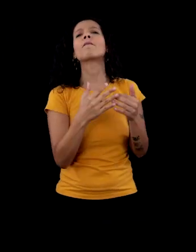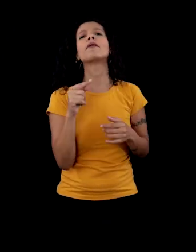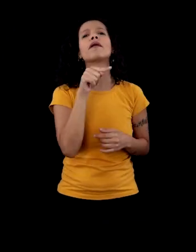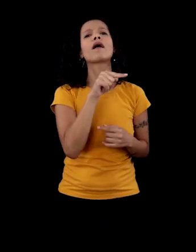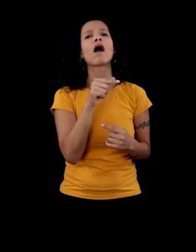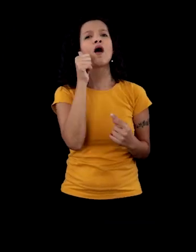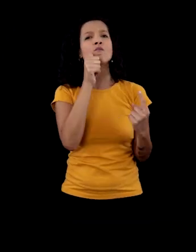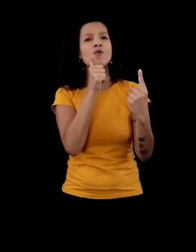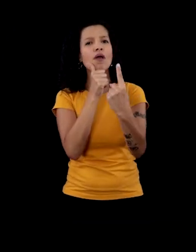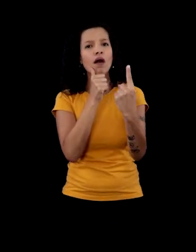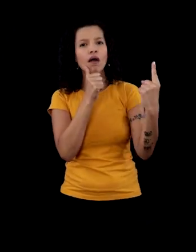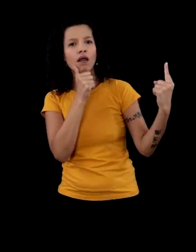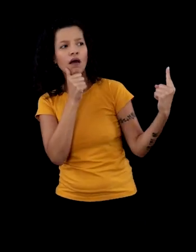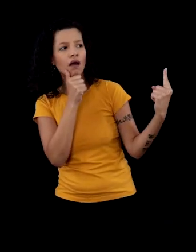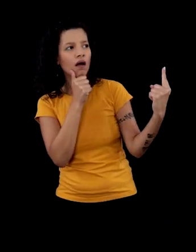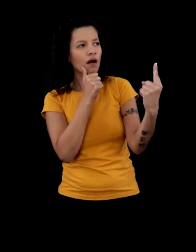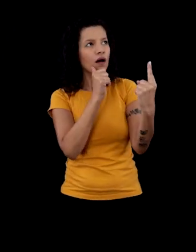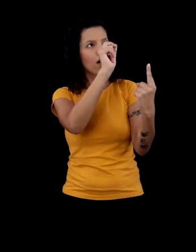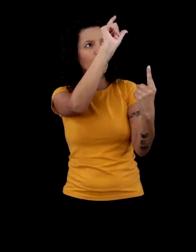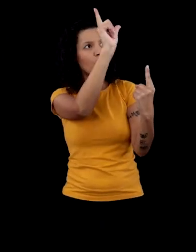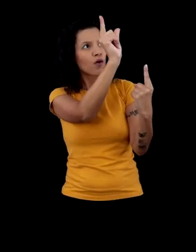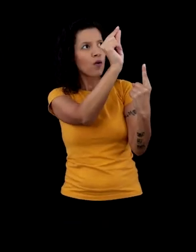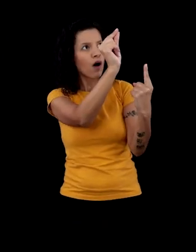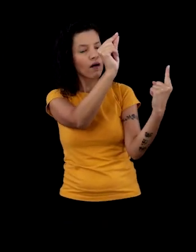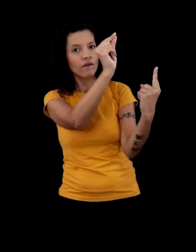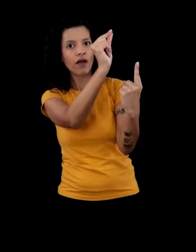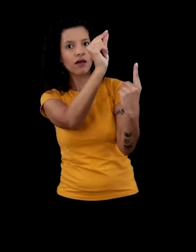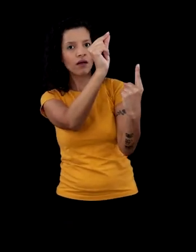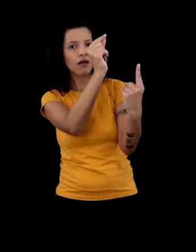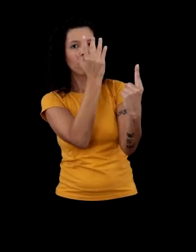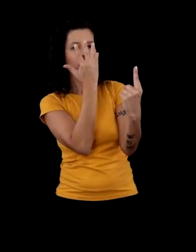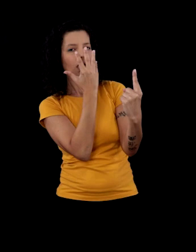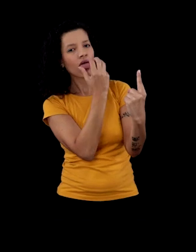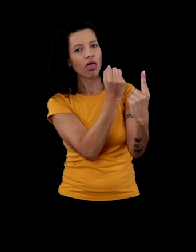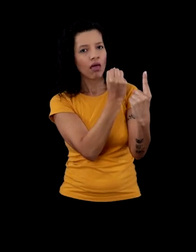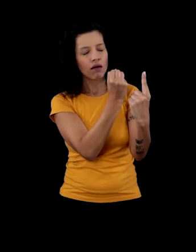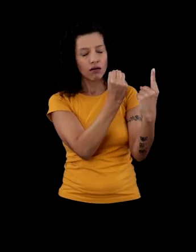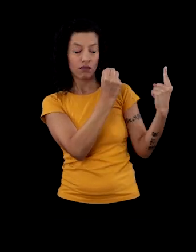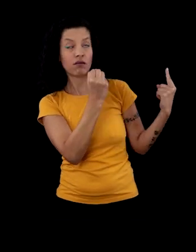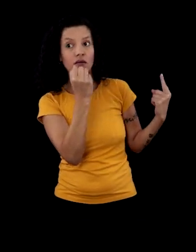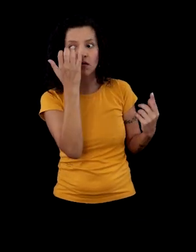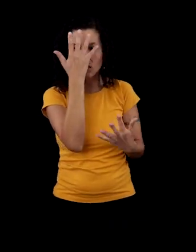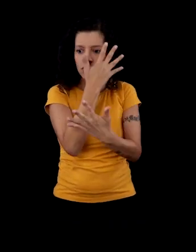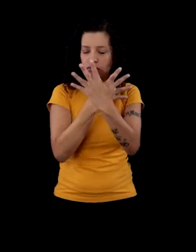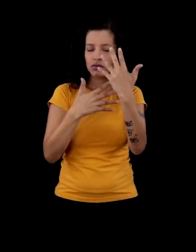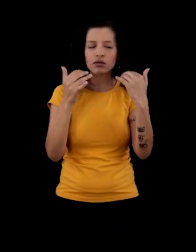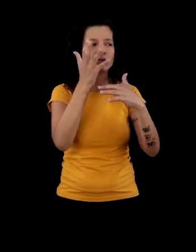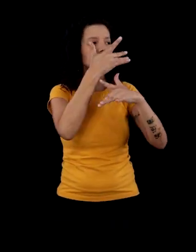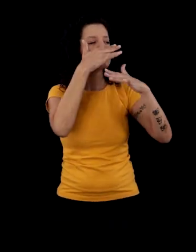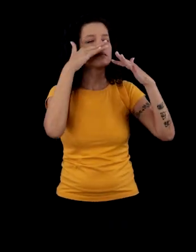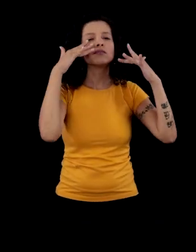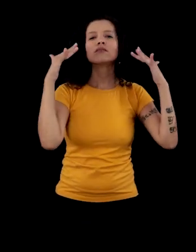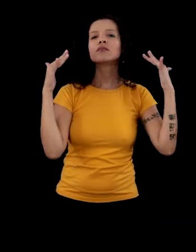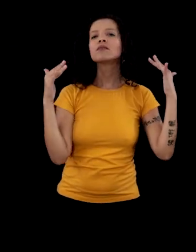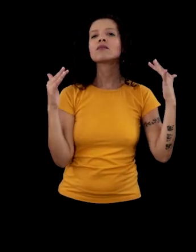“Que aparece e desaparece nas noites de Lua” “Seduz e vai embora, deixando no ar o seu perfume”